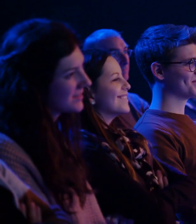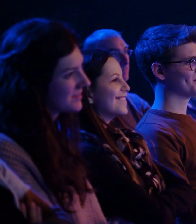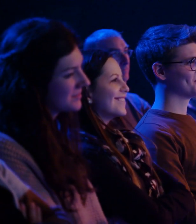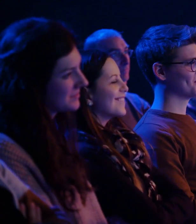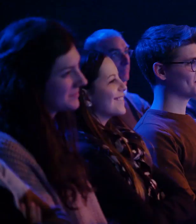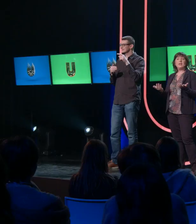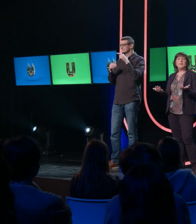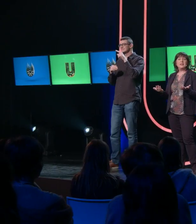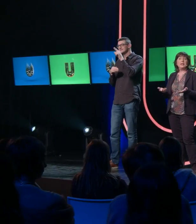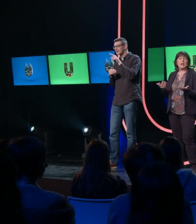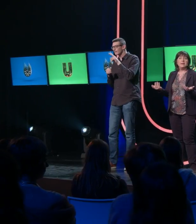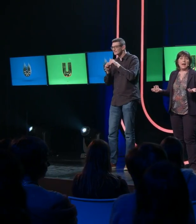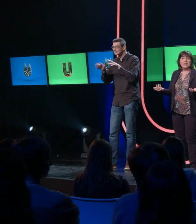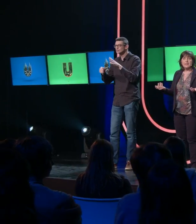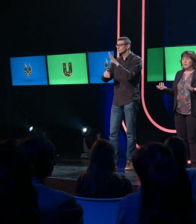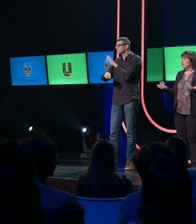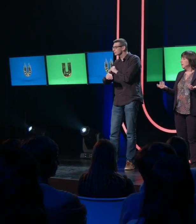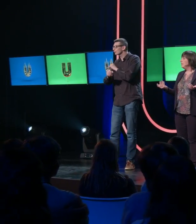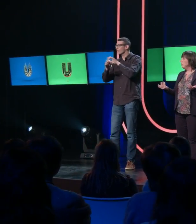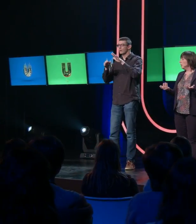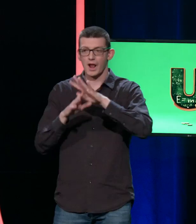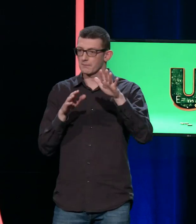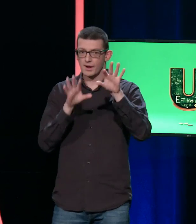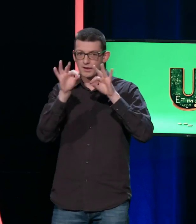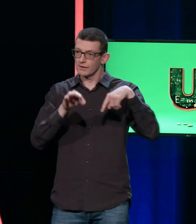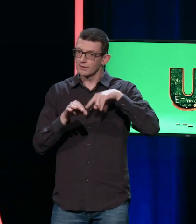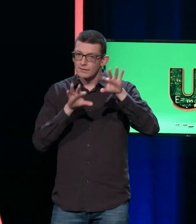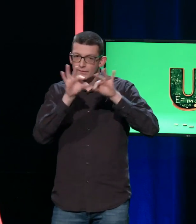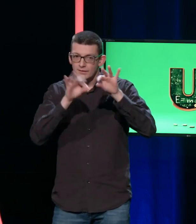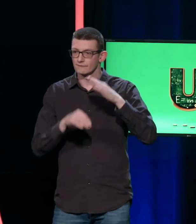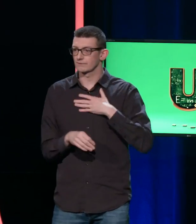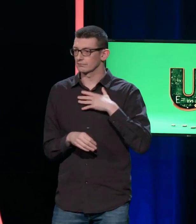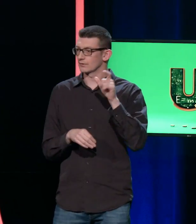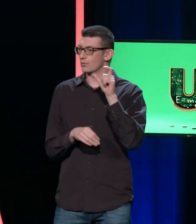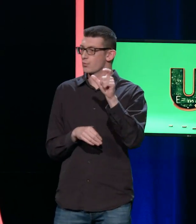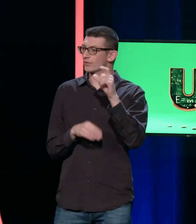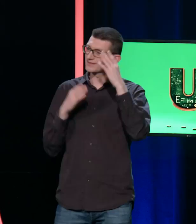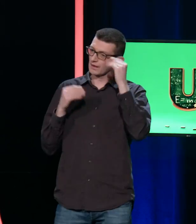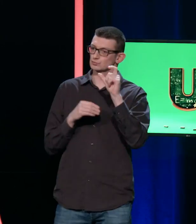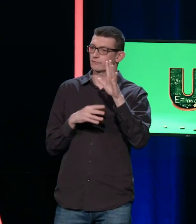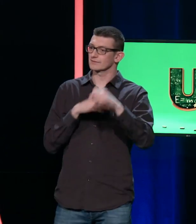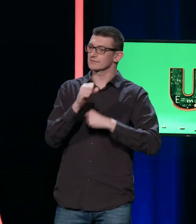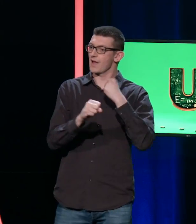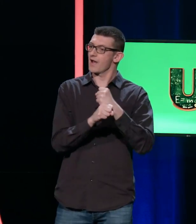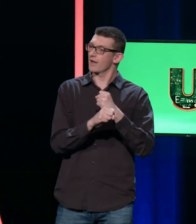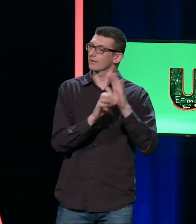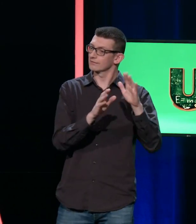Zoals jullie misschien weten, elk jaar is er een woord van het jaar. Dat is ook zo voor Vlaamse Gebarentaal.